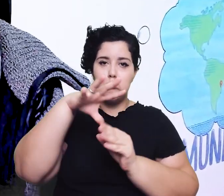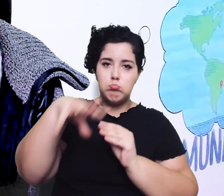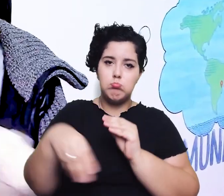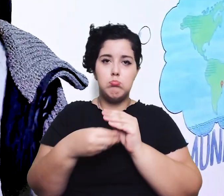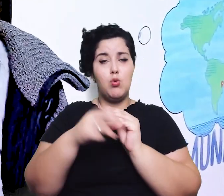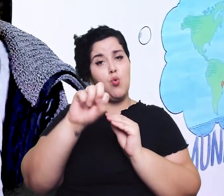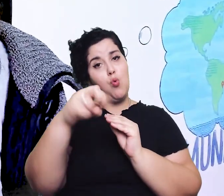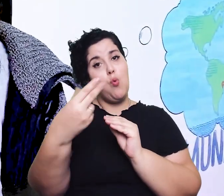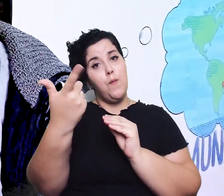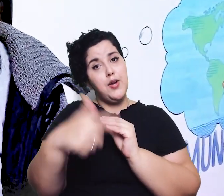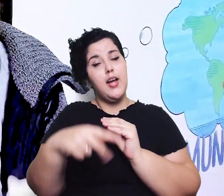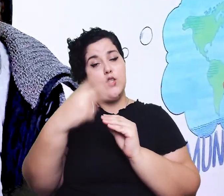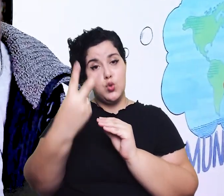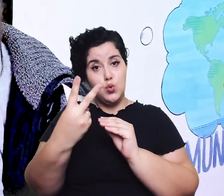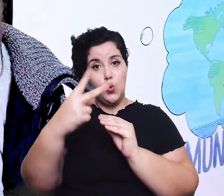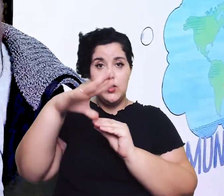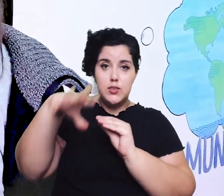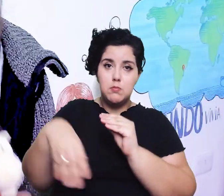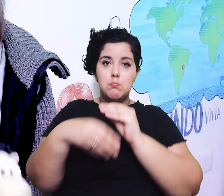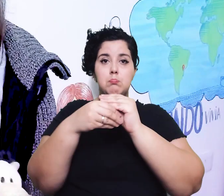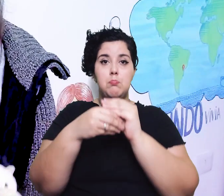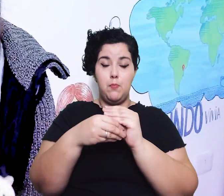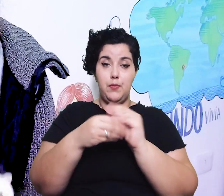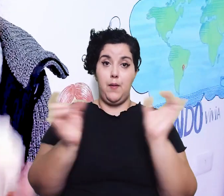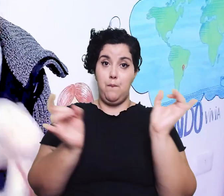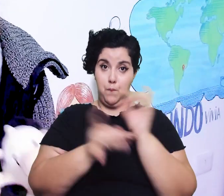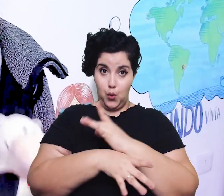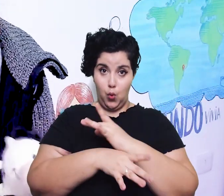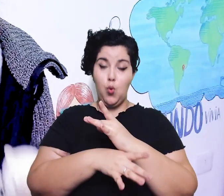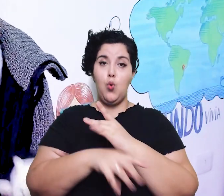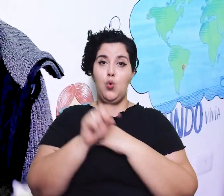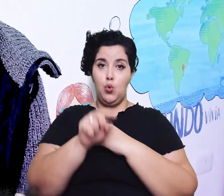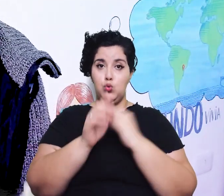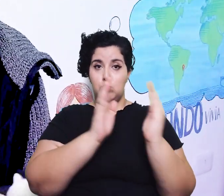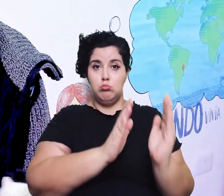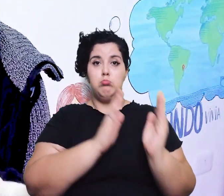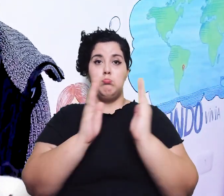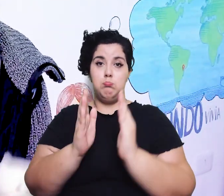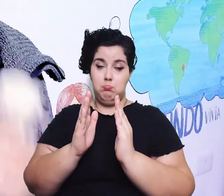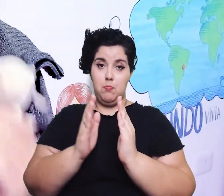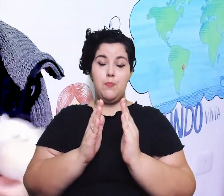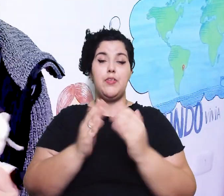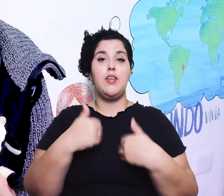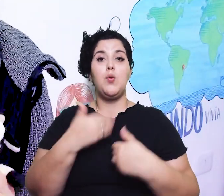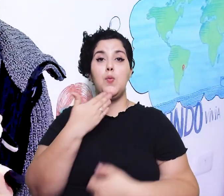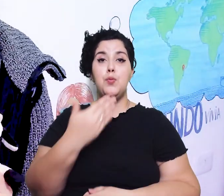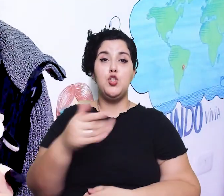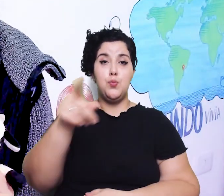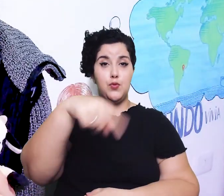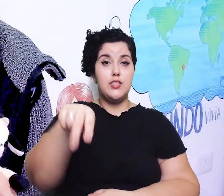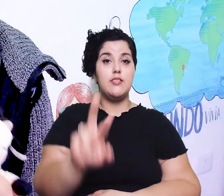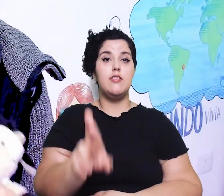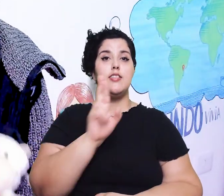uma ou duas ferramentas de Definição, e, por fim, ao finalizar essas etapas, eu quero que você responda, isso